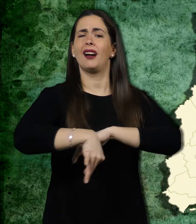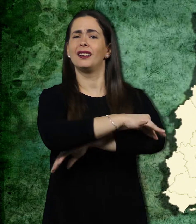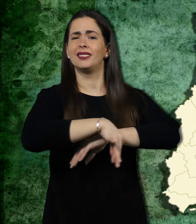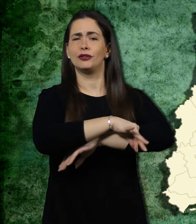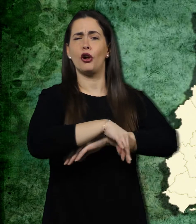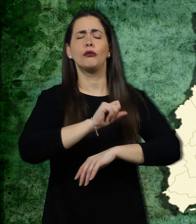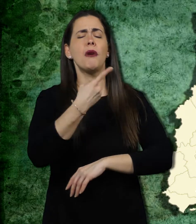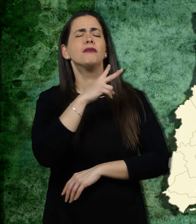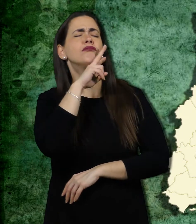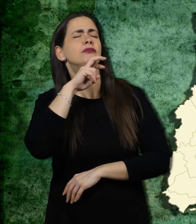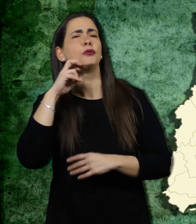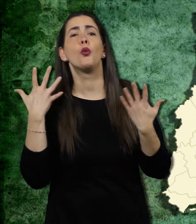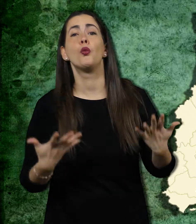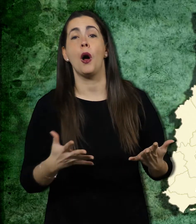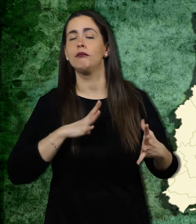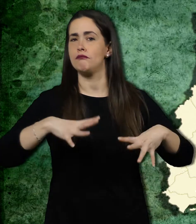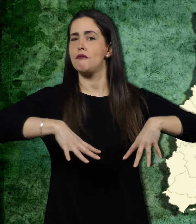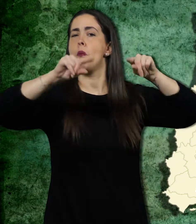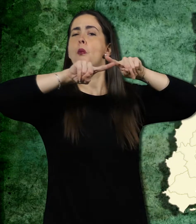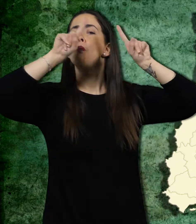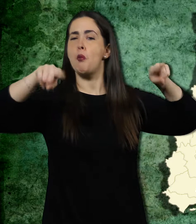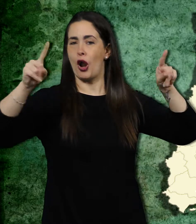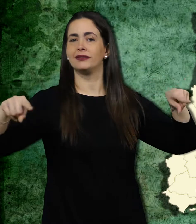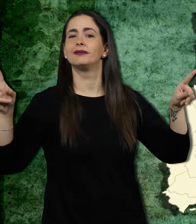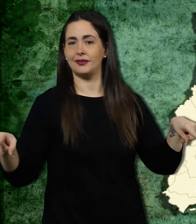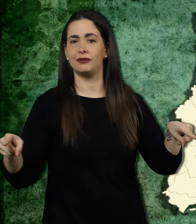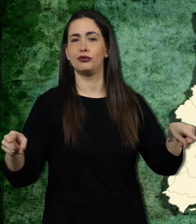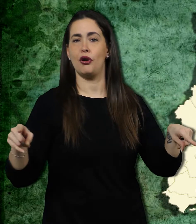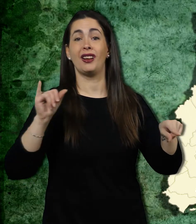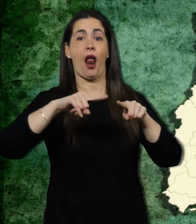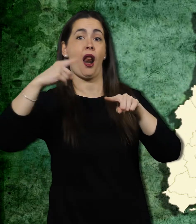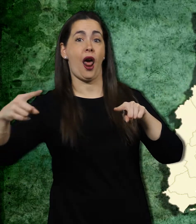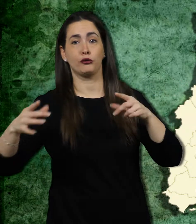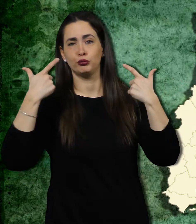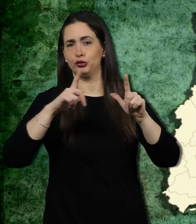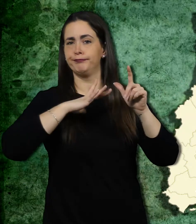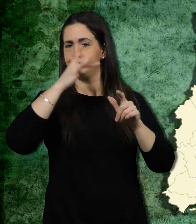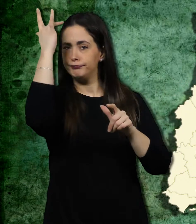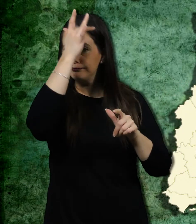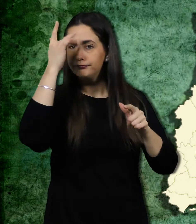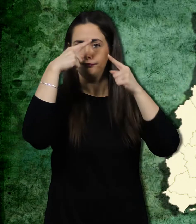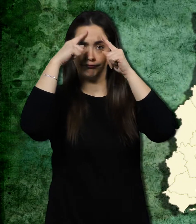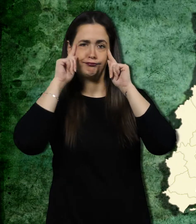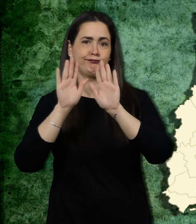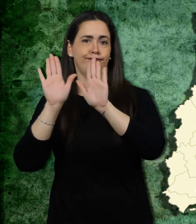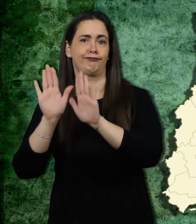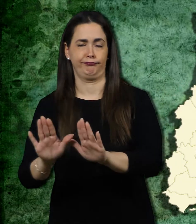El tresor del seu patrimoni arquitectònic és el Monestir i el seu impressionant claustre.